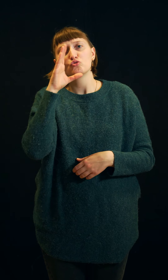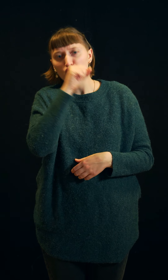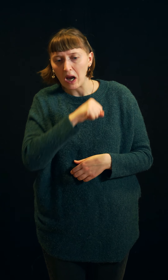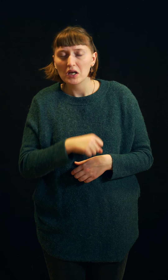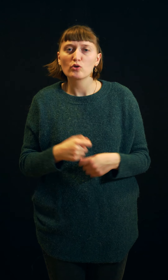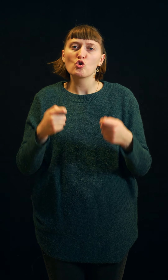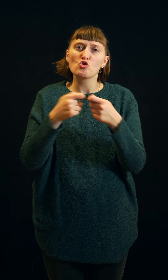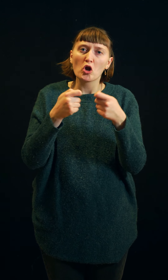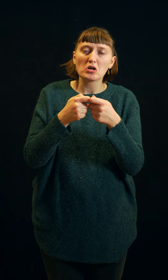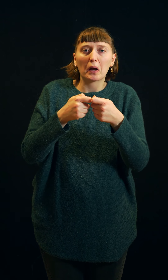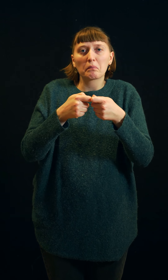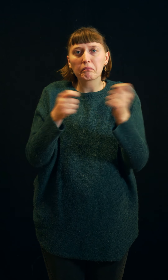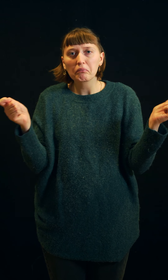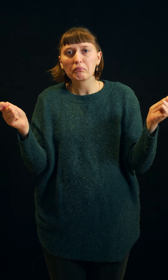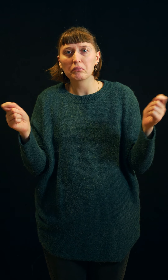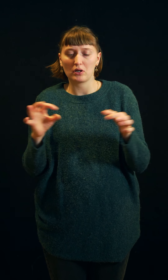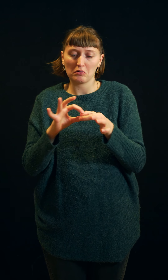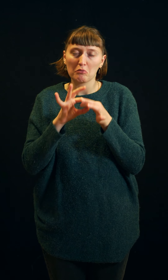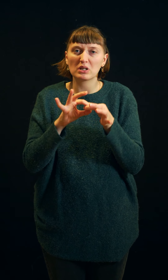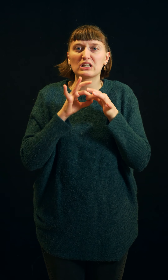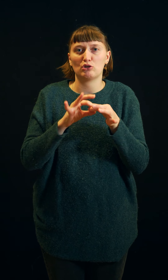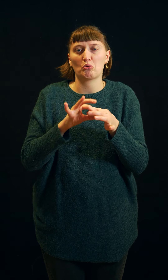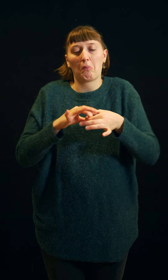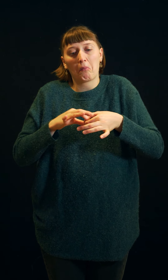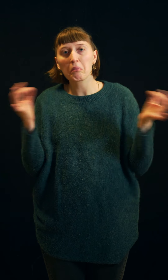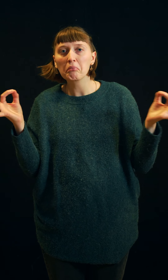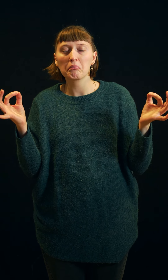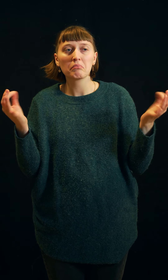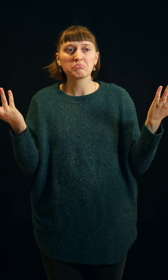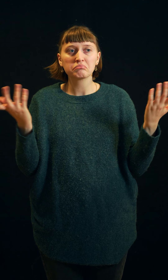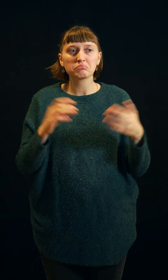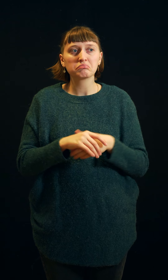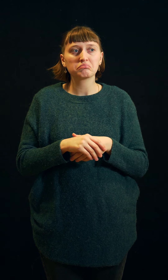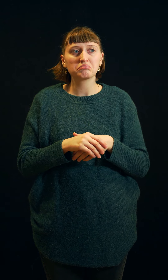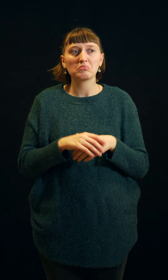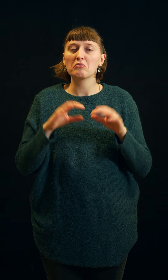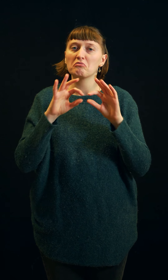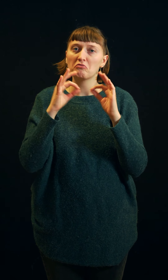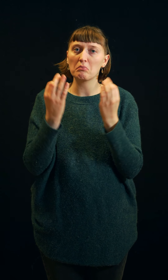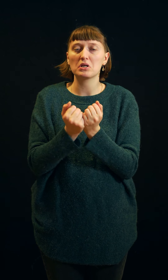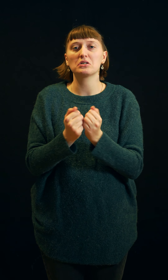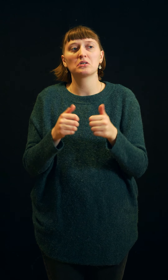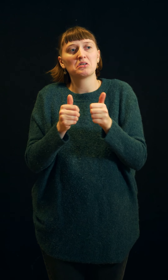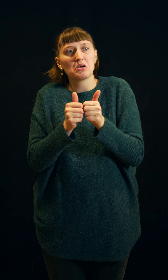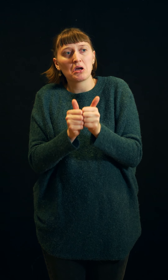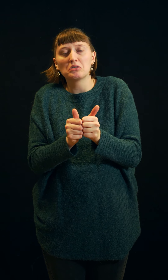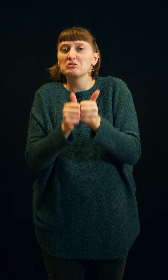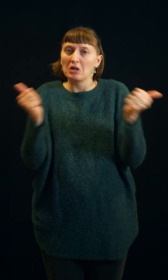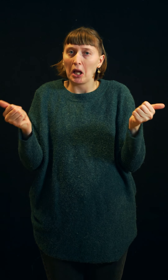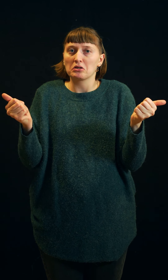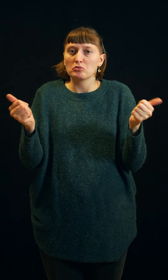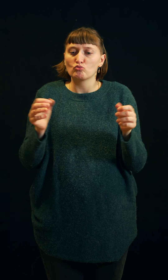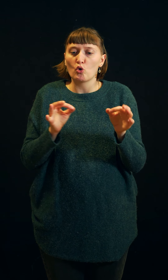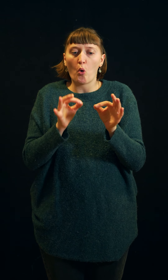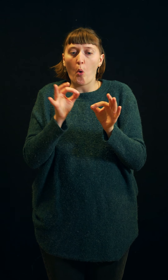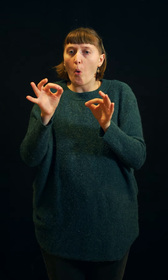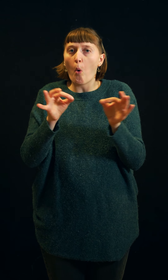Bei uns wird weggeguckt. Wir schweigen einander an, brechen Kontakte und reißen Bänder.